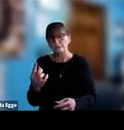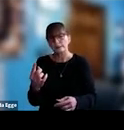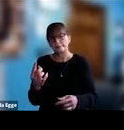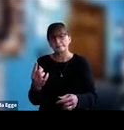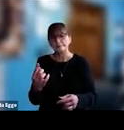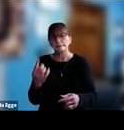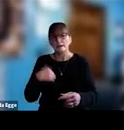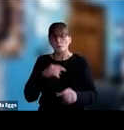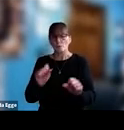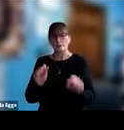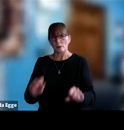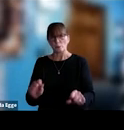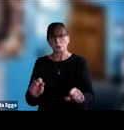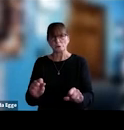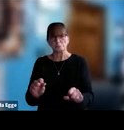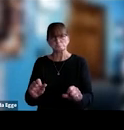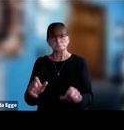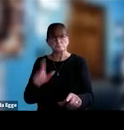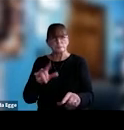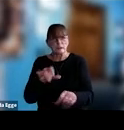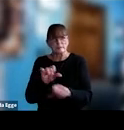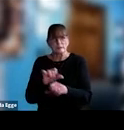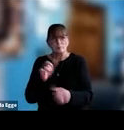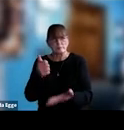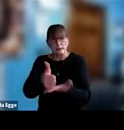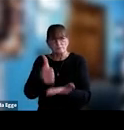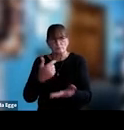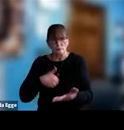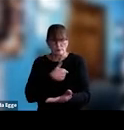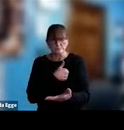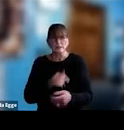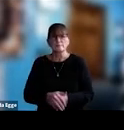y que sería realmente útil. En la siguiente diapositiva,